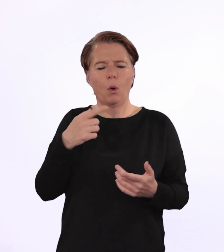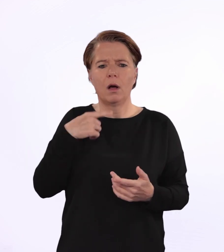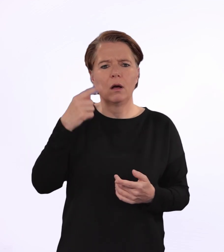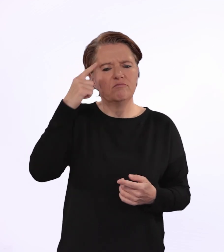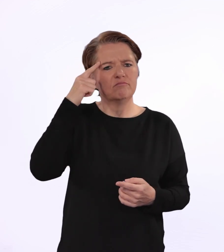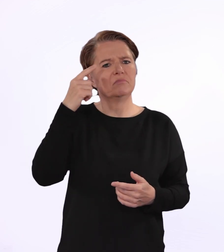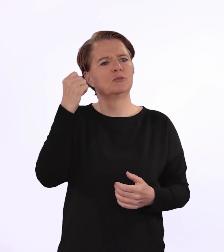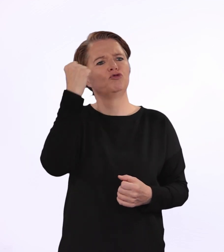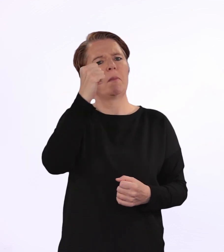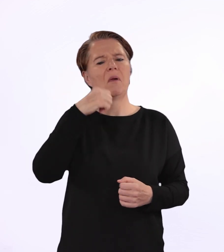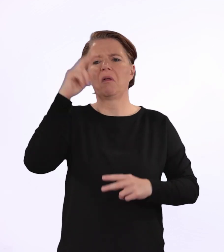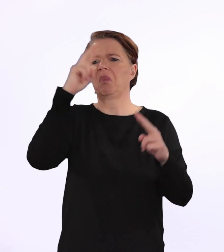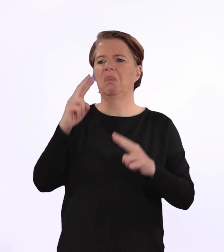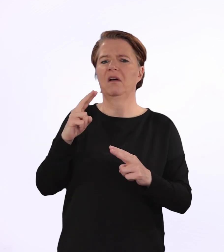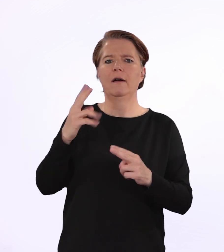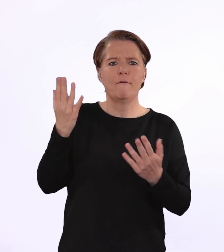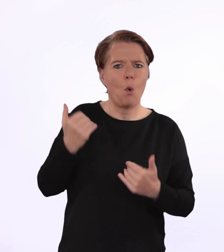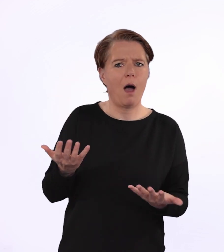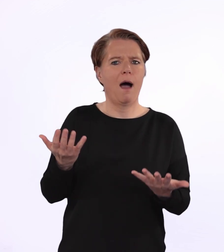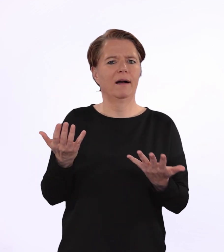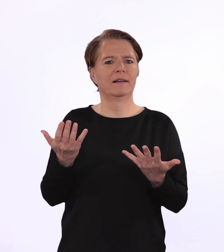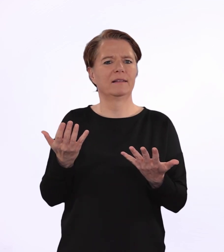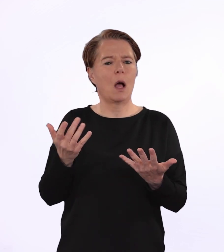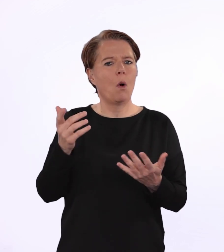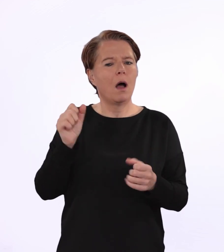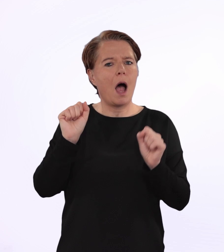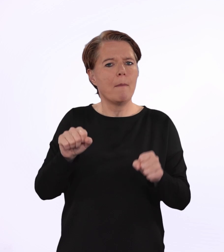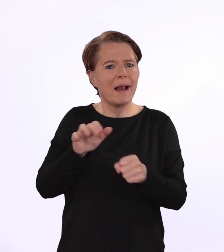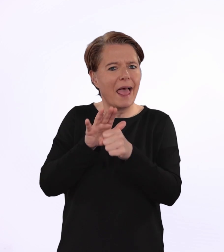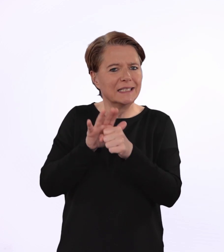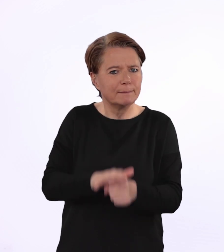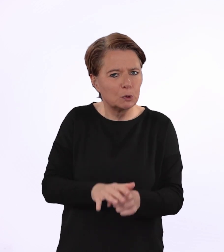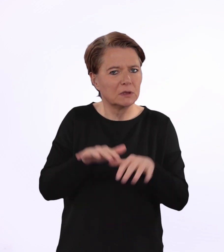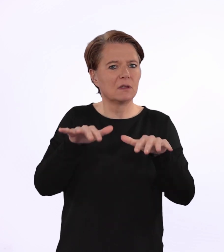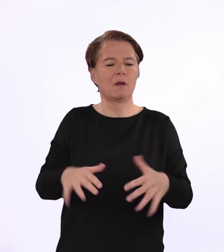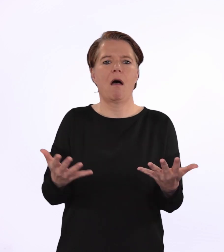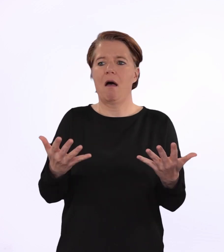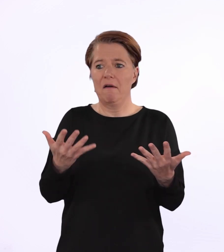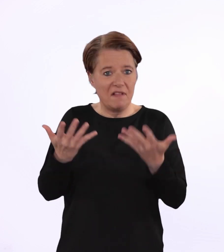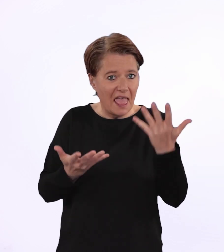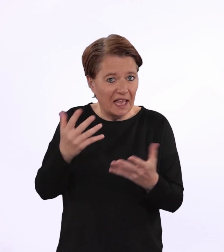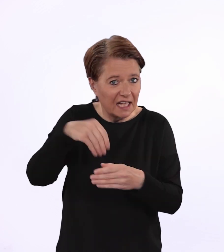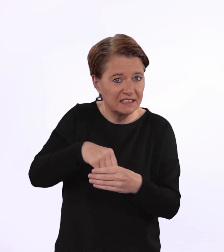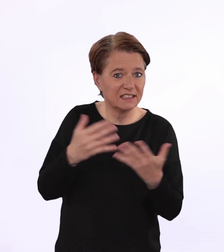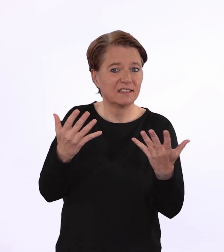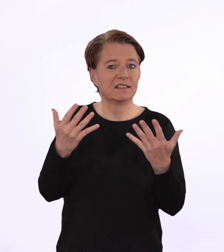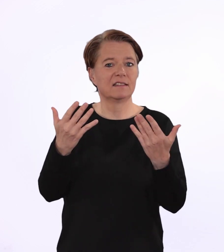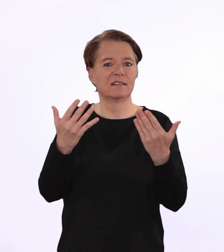Woher kommt in mir diese ... diese Annahme? Sind das vielleicht ableistische Annahmen? Bin ich eigentlich...